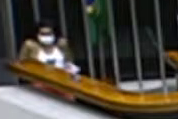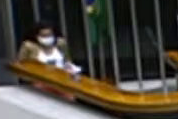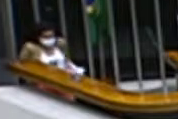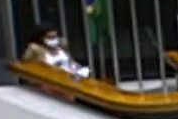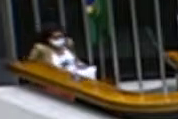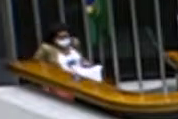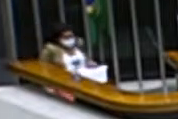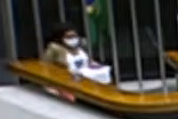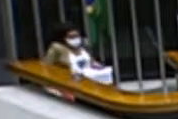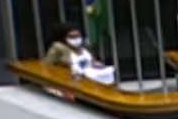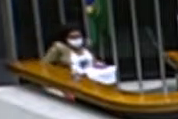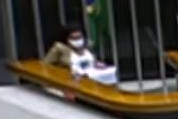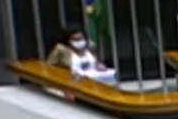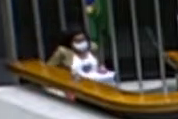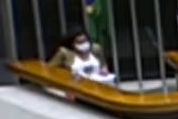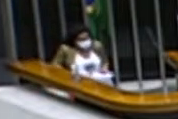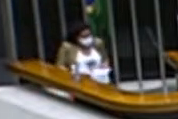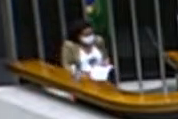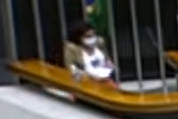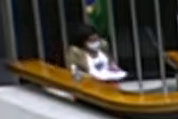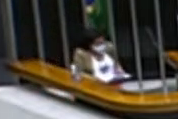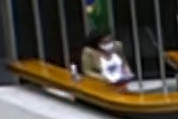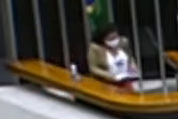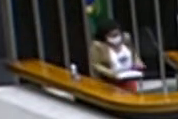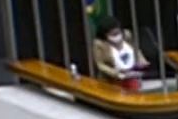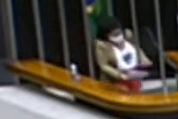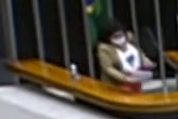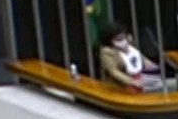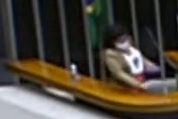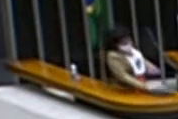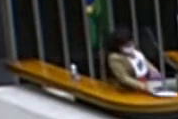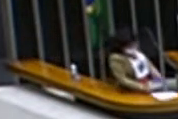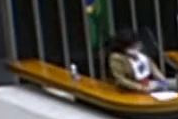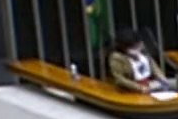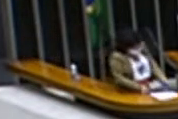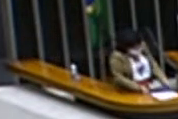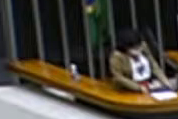DEPUTADA VIVI REIS, DO PSOL DO PARÁ ESTÁ NA TRIBUNA PARA DEFENDER ESSA PROPOSTA DO PARTIDO.